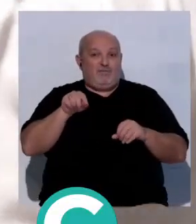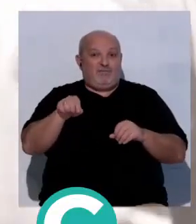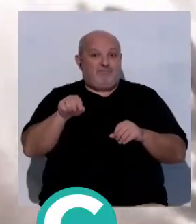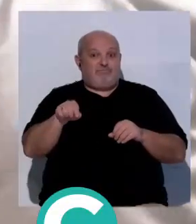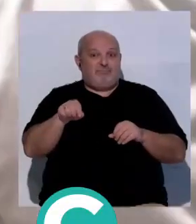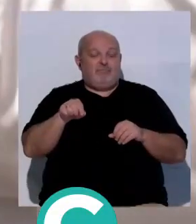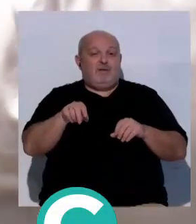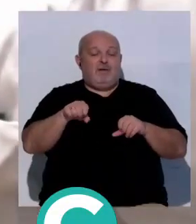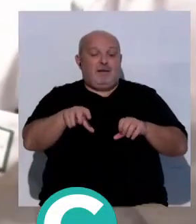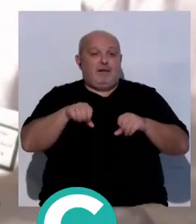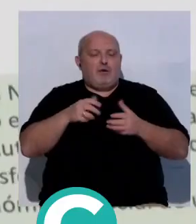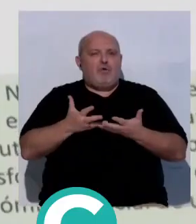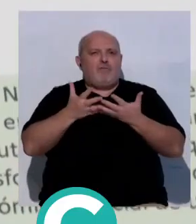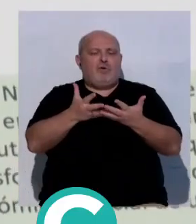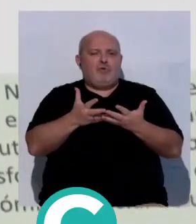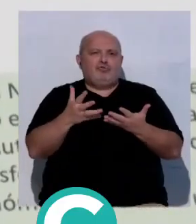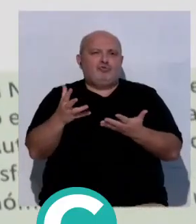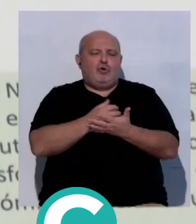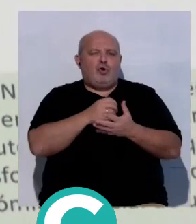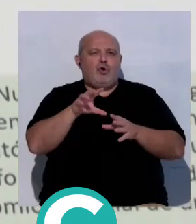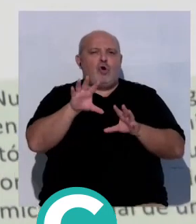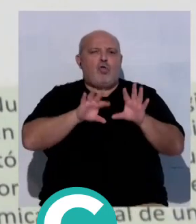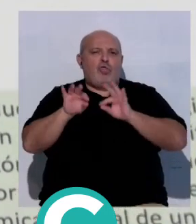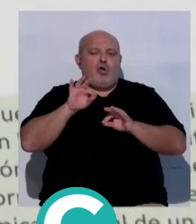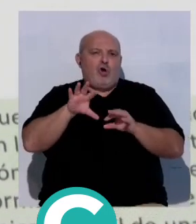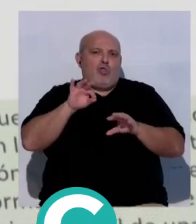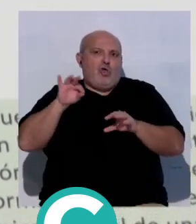hacerse con los suelos le hemos ofrecido todas las alternativas posibles lo que sí quiero dejar